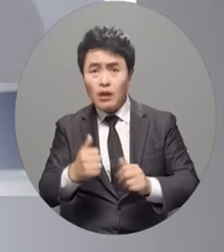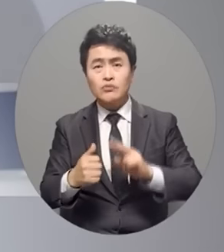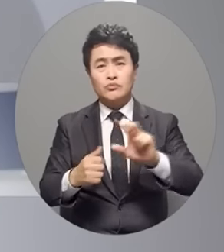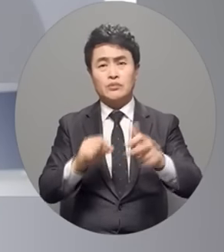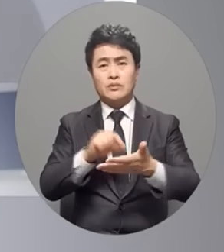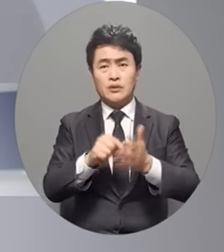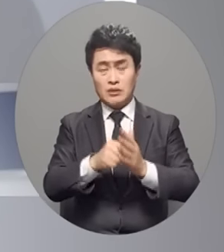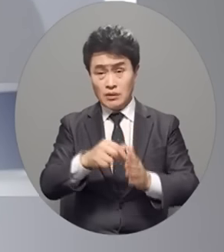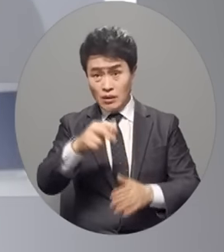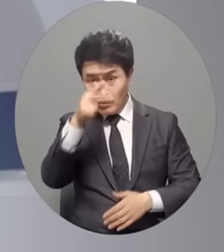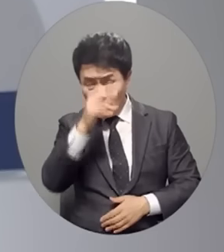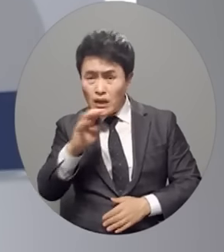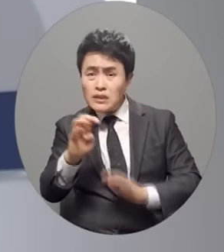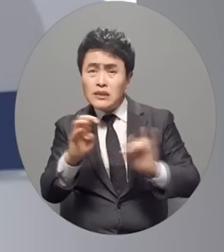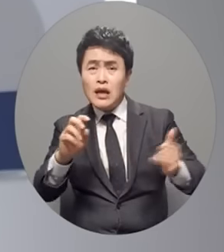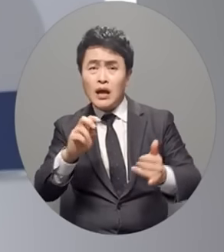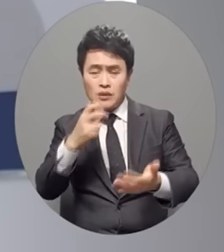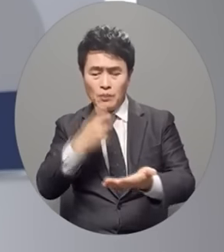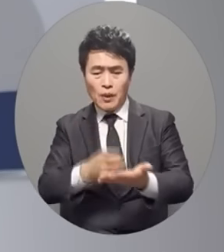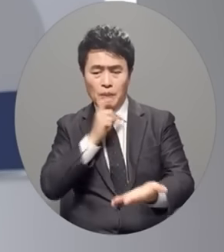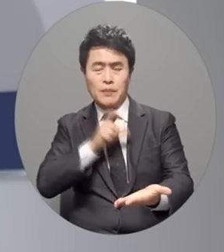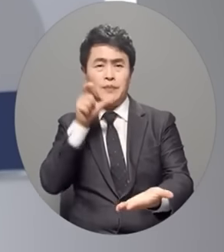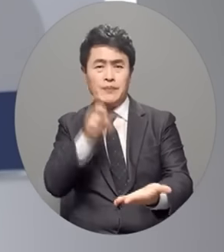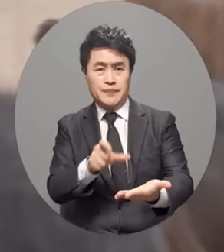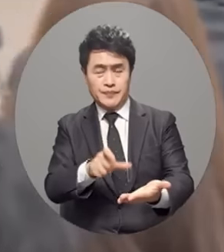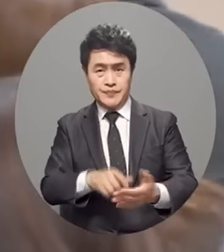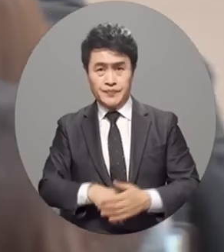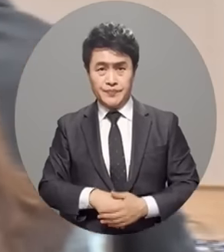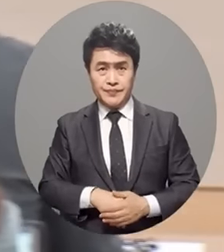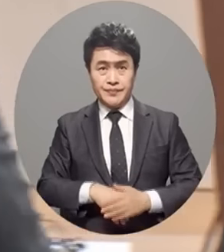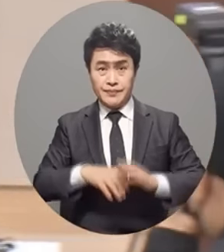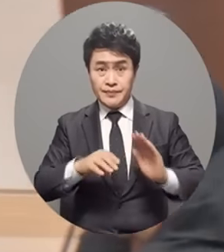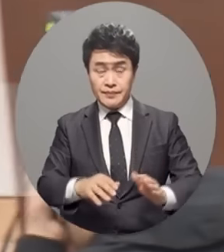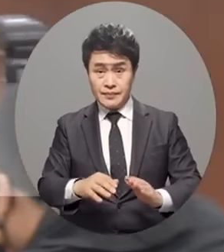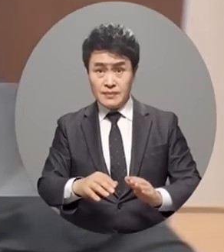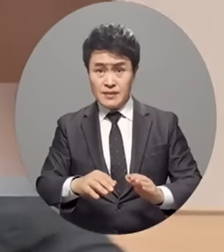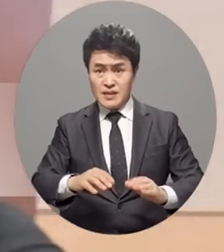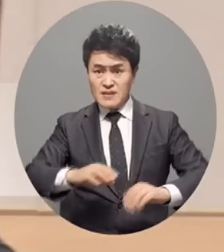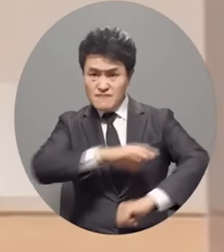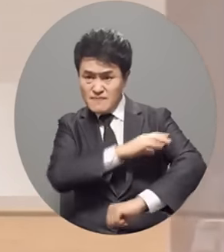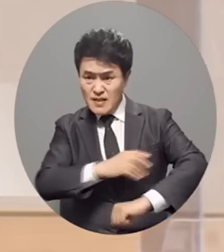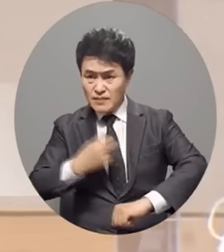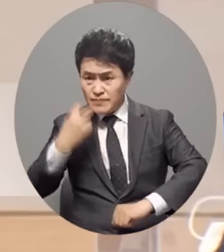그런데 공수처 검사는 25명, 수사관은 40명으로 법에 못 박혀 있습니다.